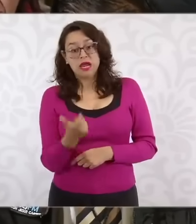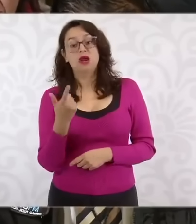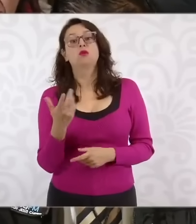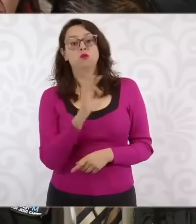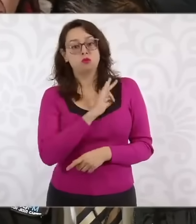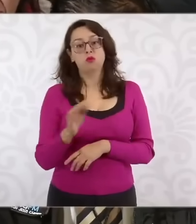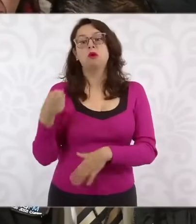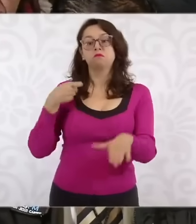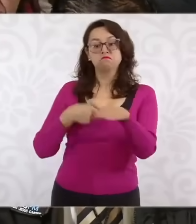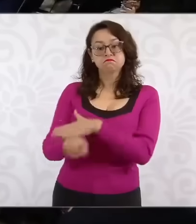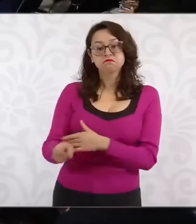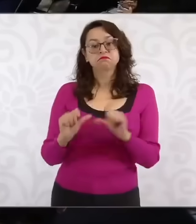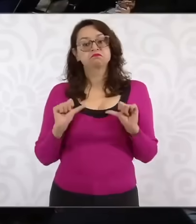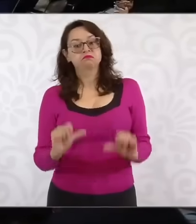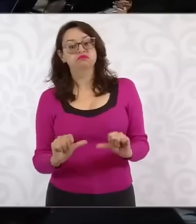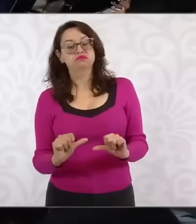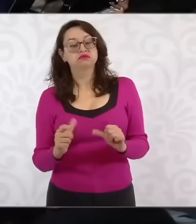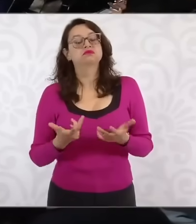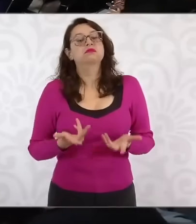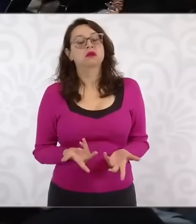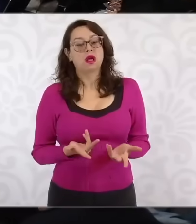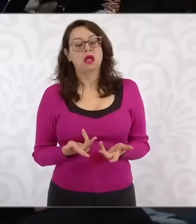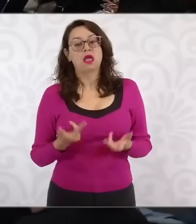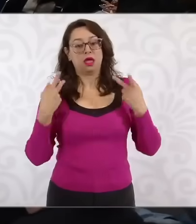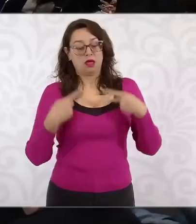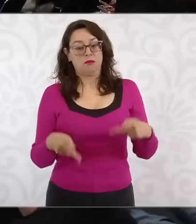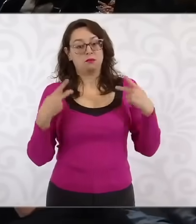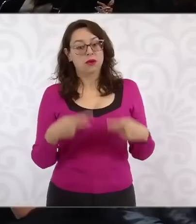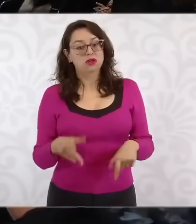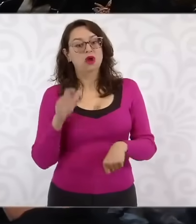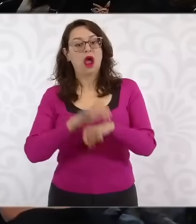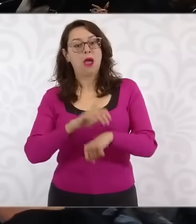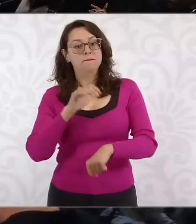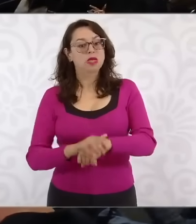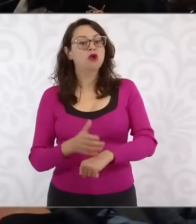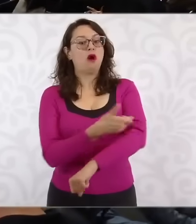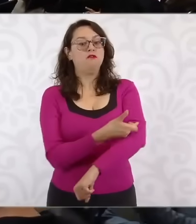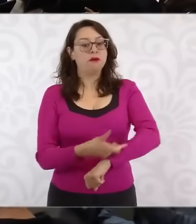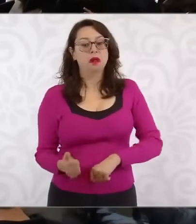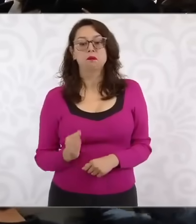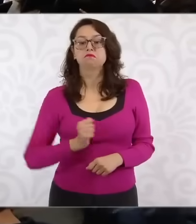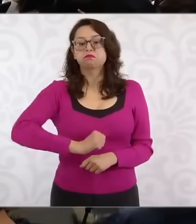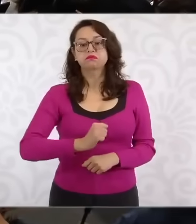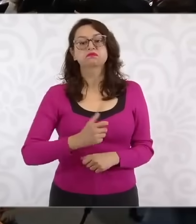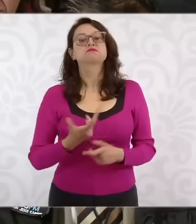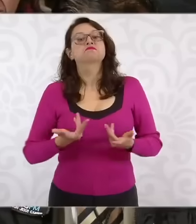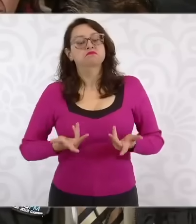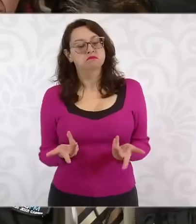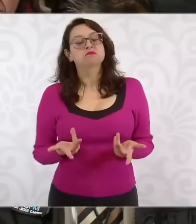puede procurarse justicia. El que tiene amigos, parientes, lo que sea dentro del gobierno, puede